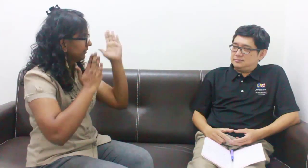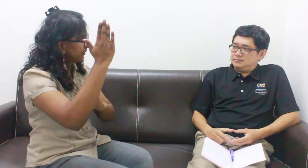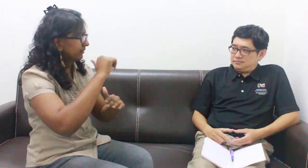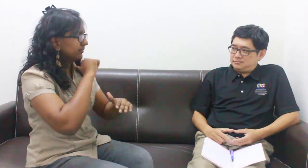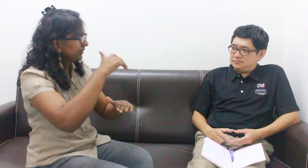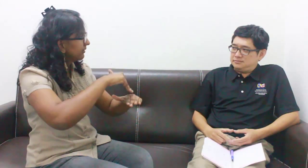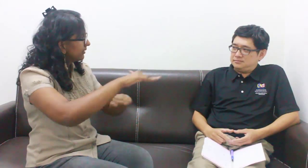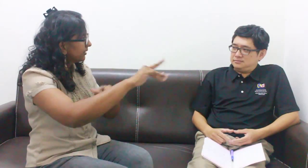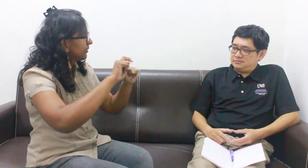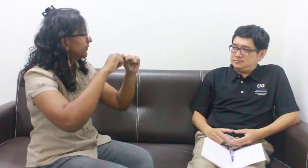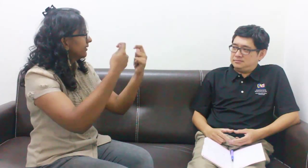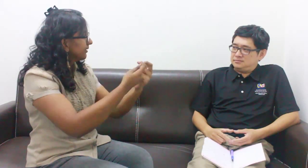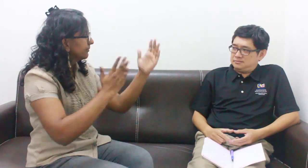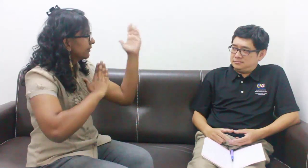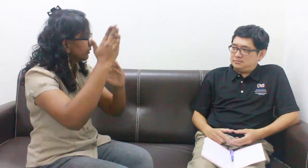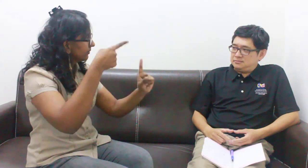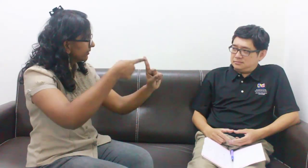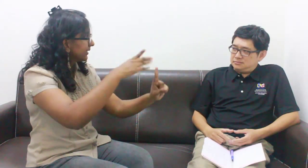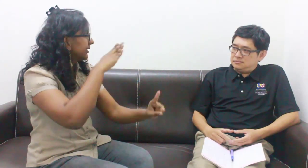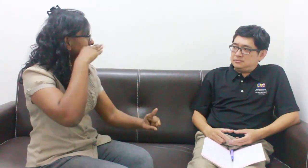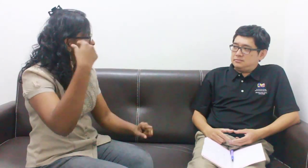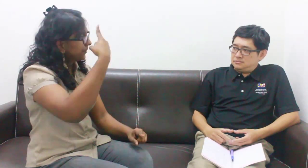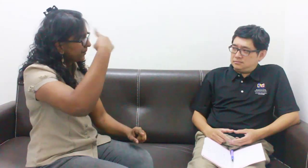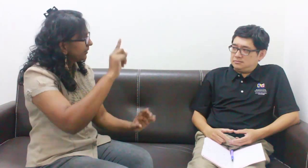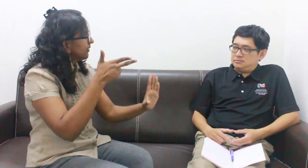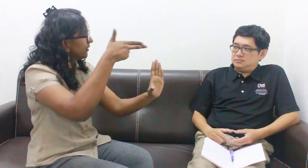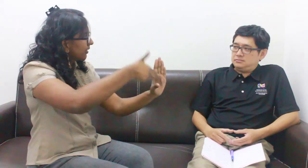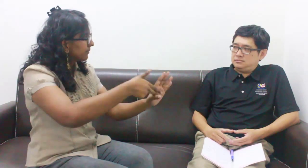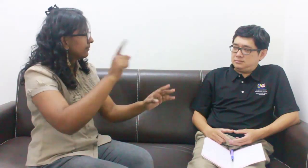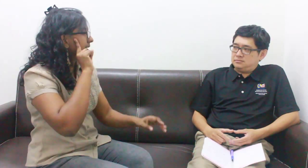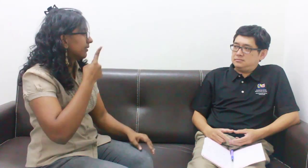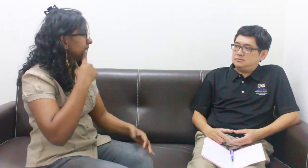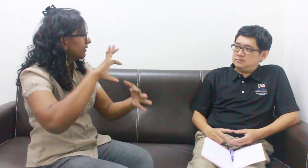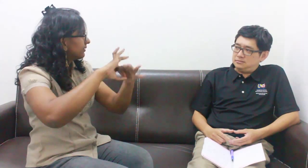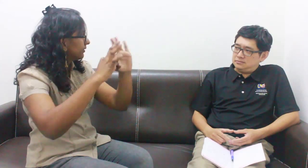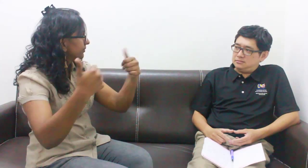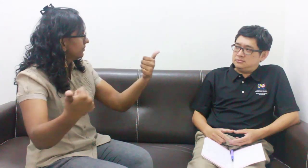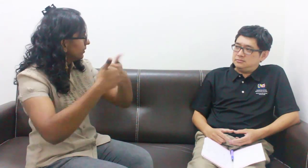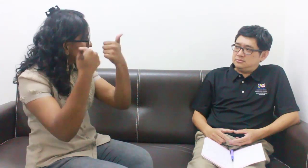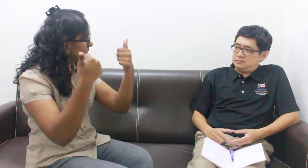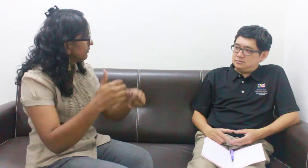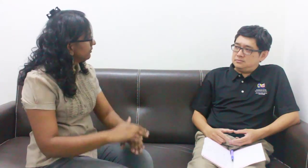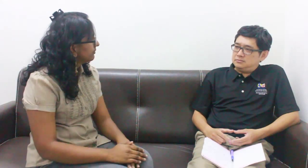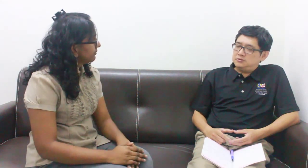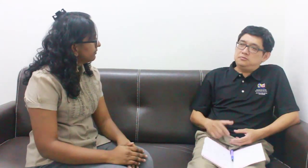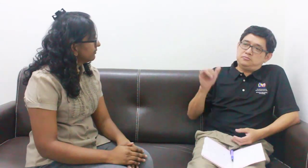Kenapa pihak MSDeaf tidak menghantar kontinjen Malaysia ke Deaflympic 2013 di Sofia tahun ini?